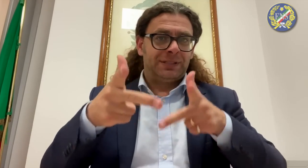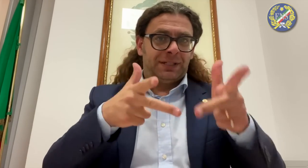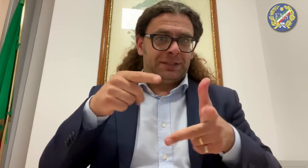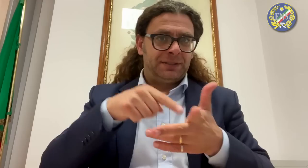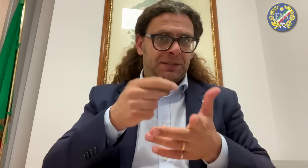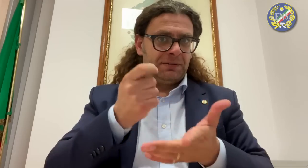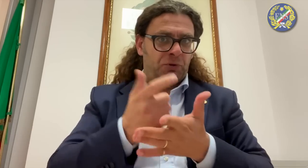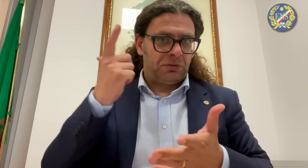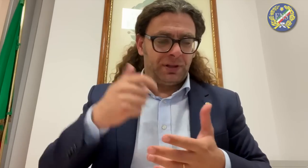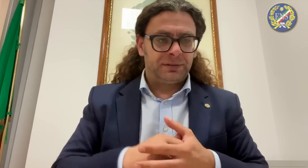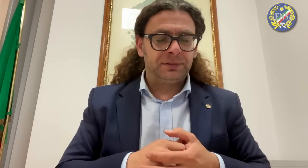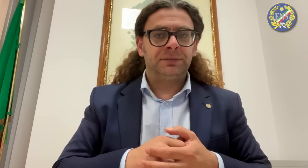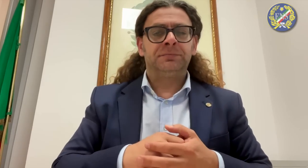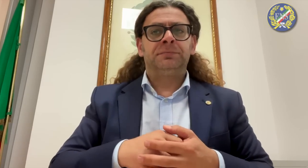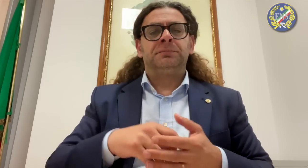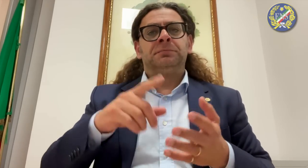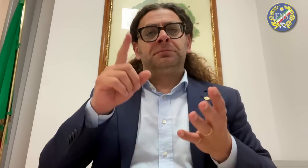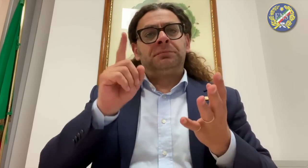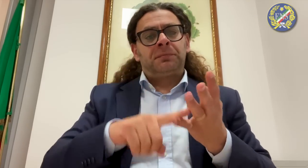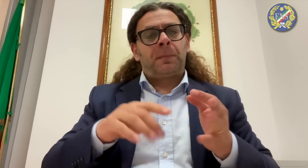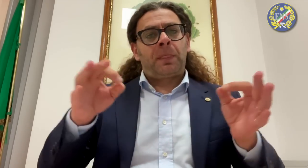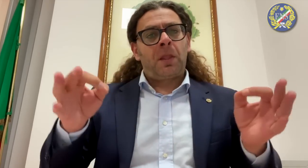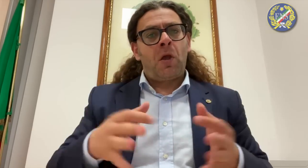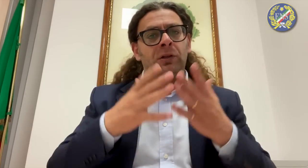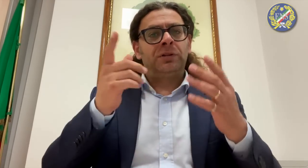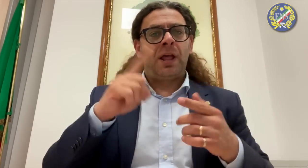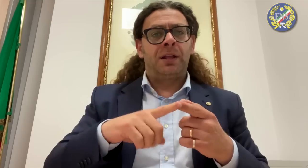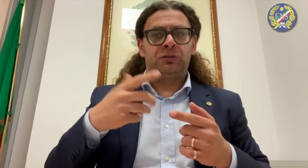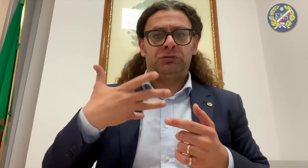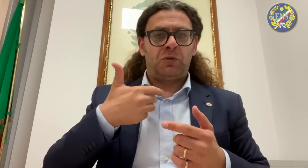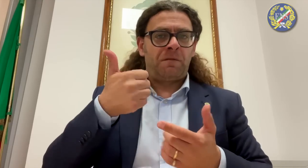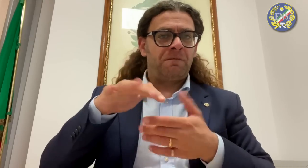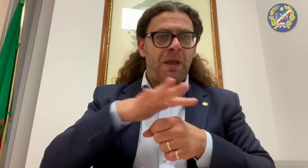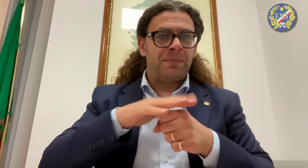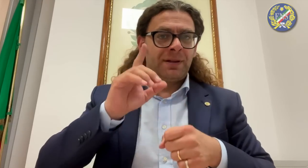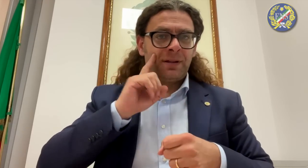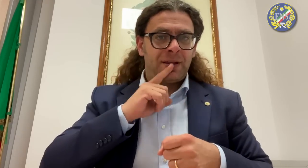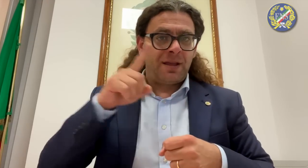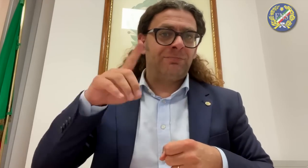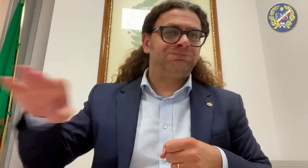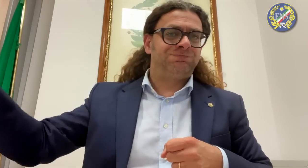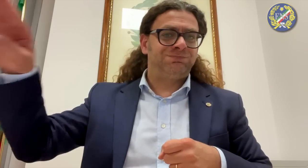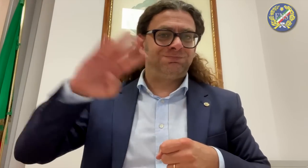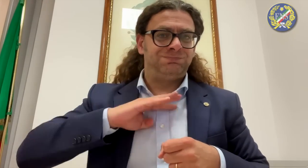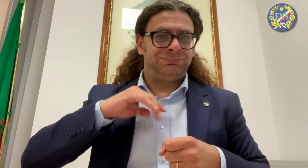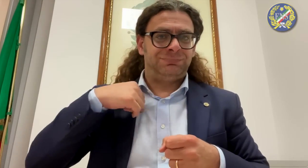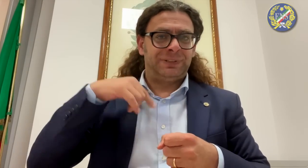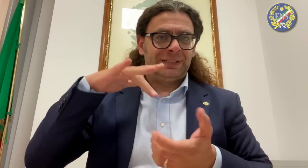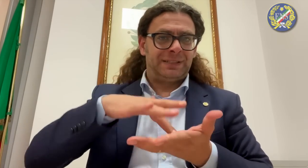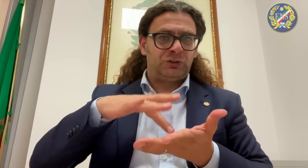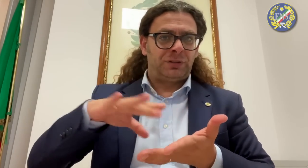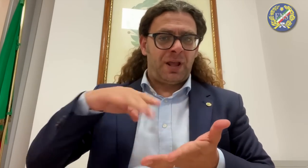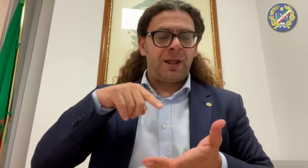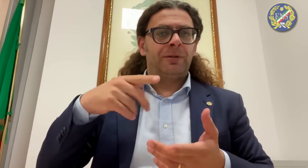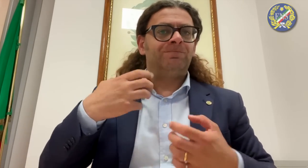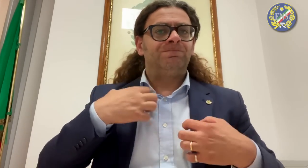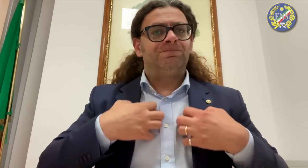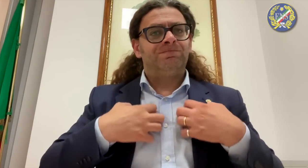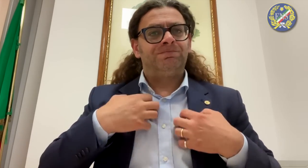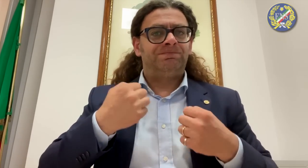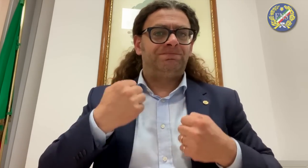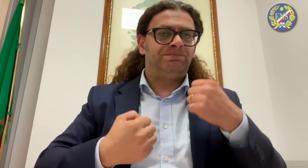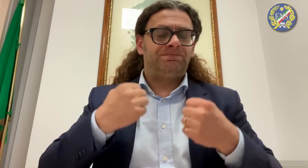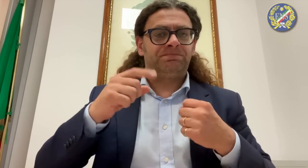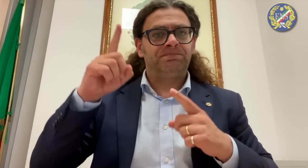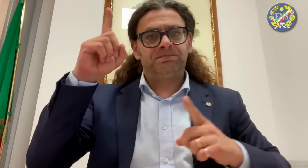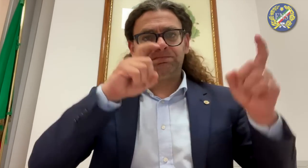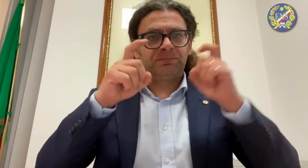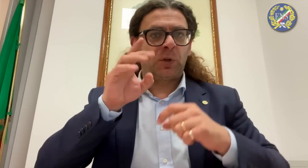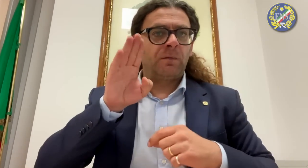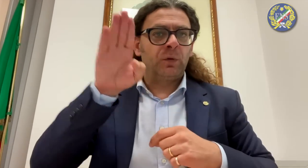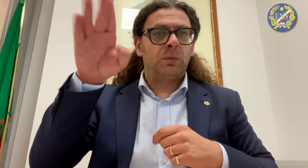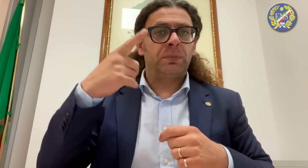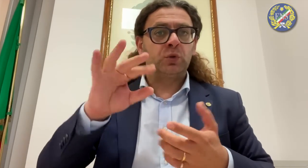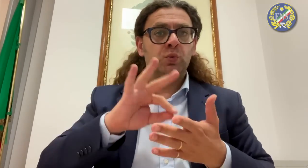della lingua dei segni. Un’altra tematica trattata ha riguardato la lettera ricevuta dalla Sede Centrale ENS da parte di una famiglia che manifesta tutta la propria